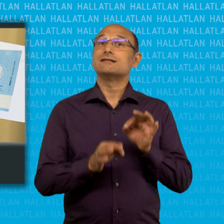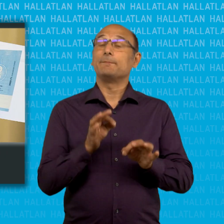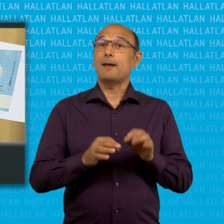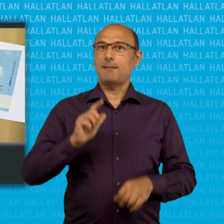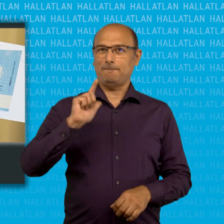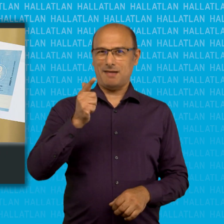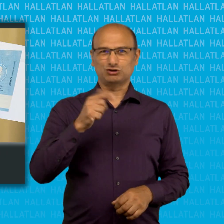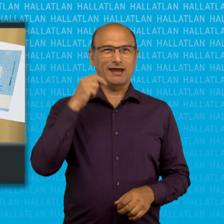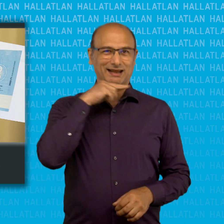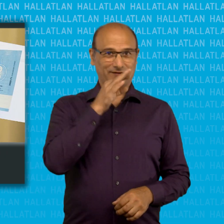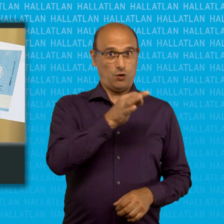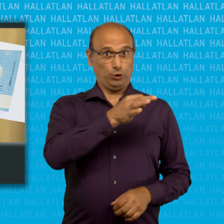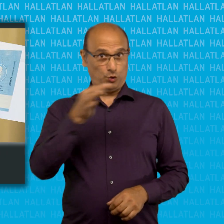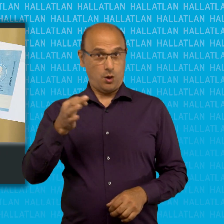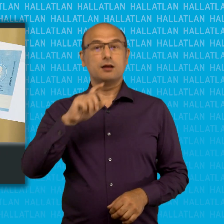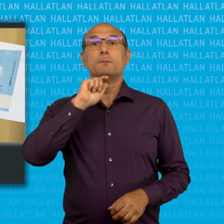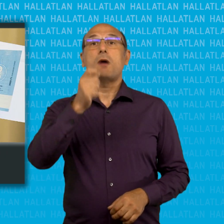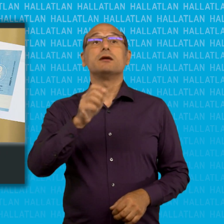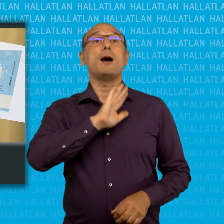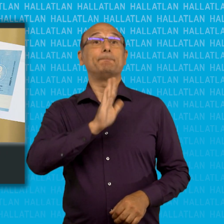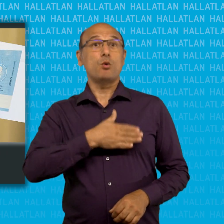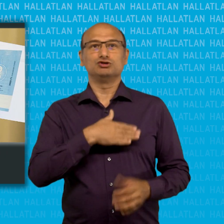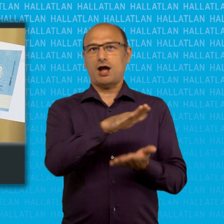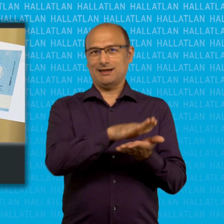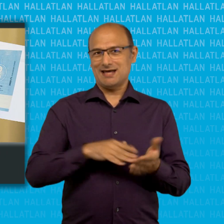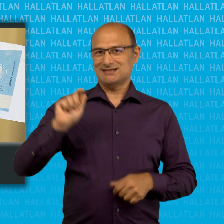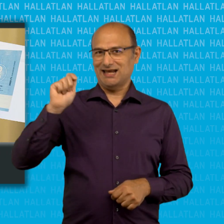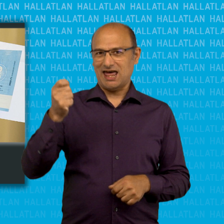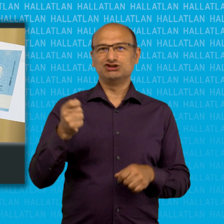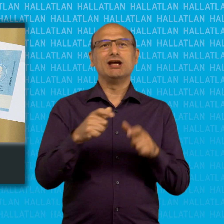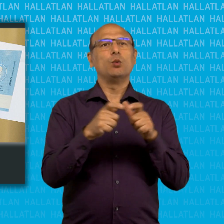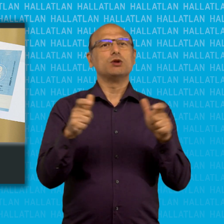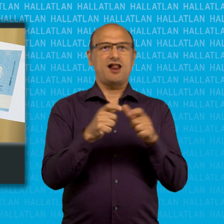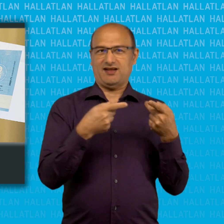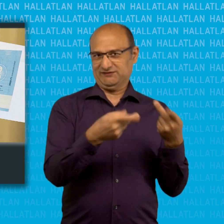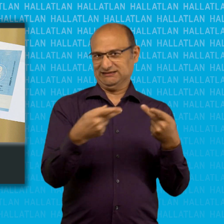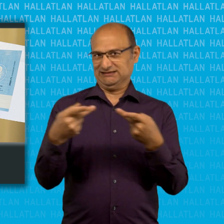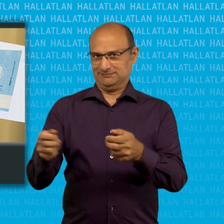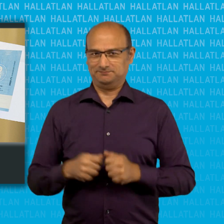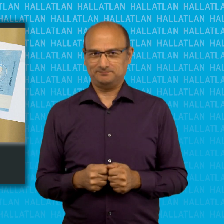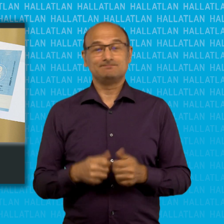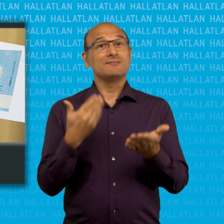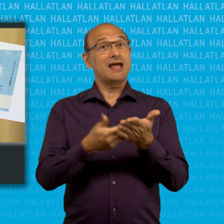Szeptember 2-án, hétfőn megkezdődött a rezsiutalványok postai kézbesítése a nyugdíjasoknak.